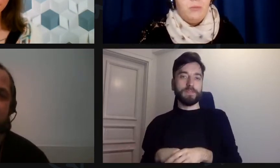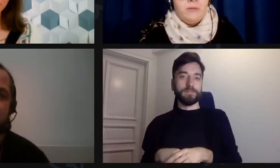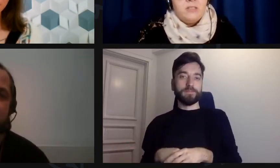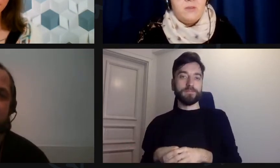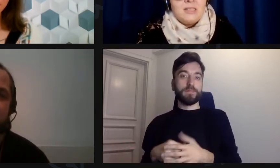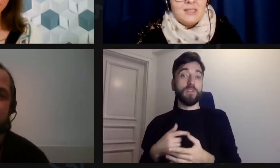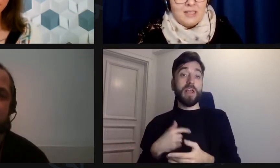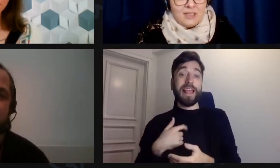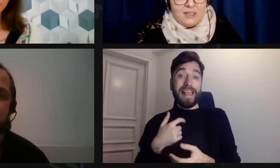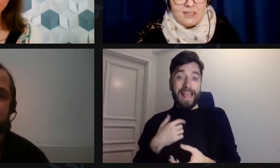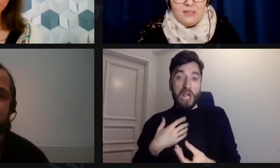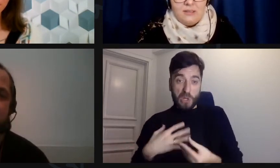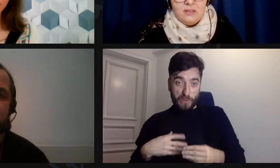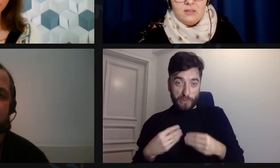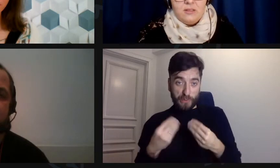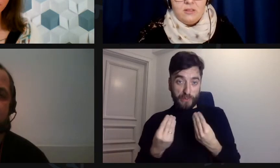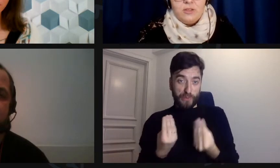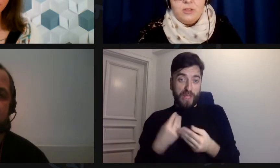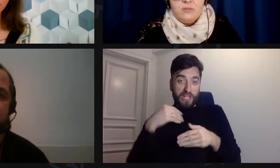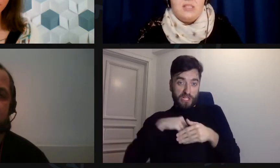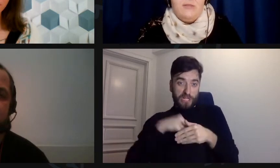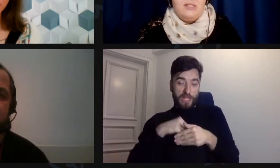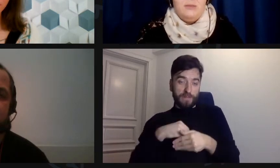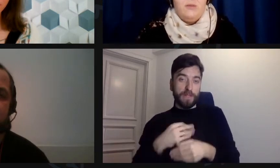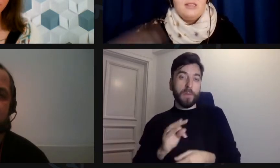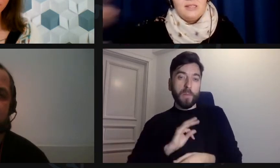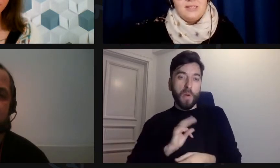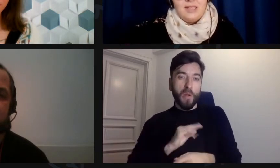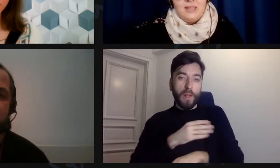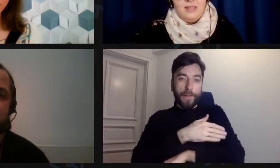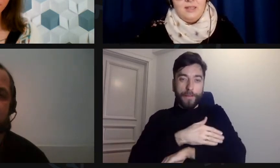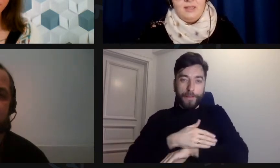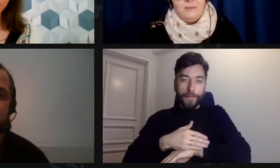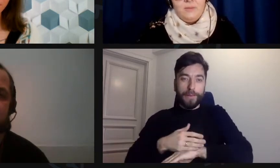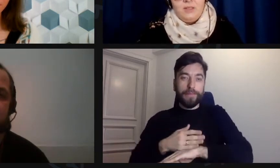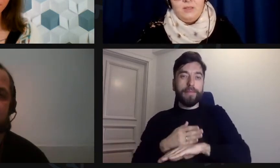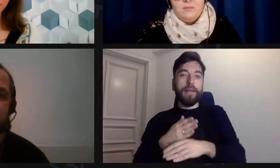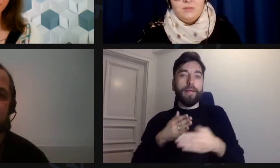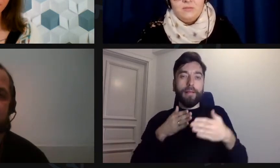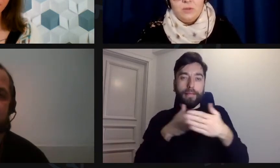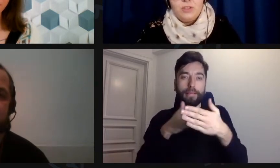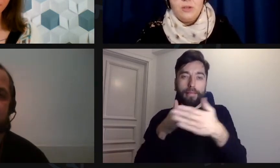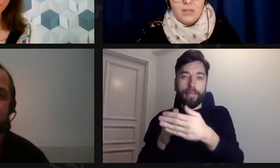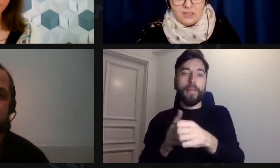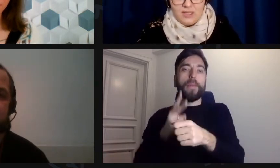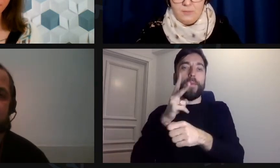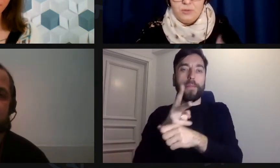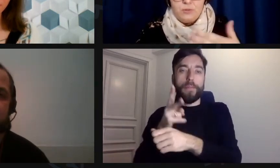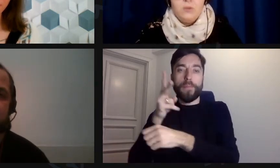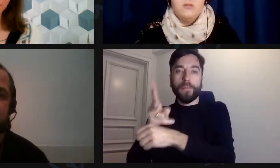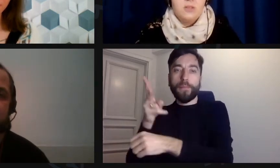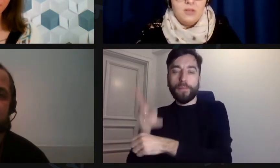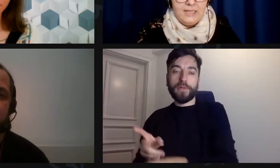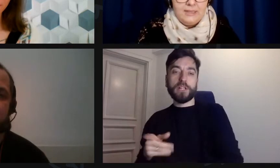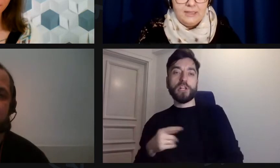Chcą przełamywać własne granice i cele – osiągać je, poszukując kolejnych.